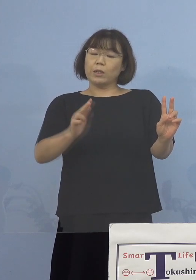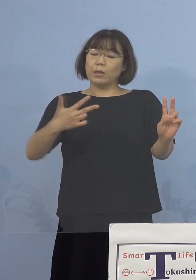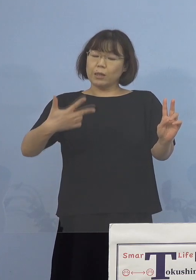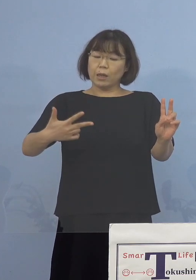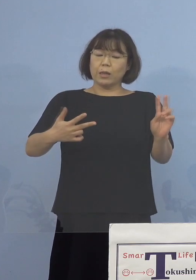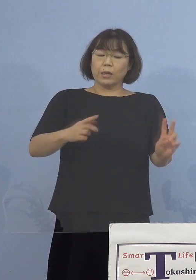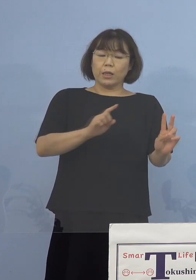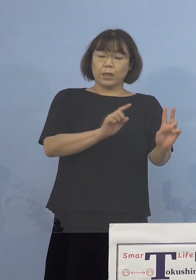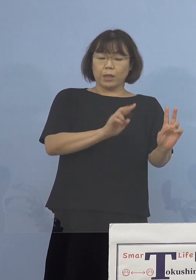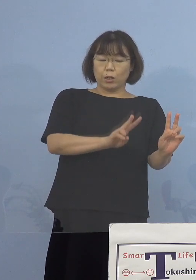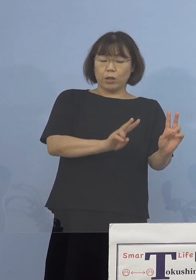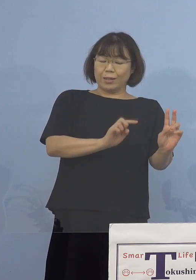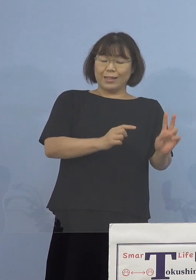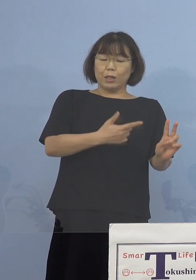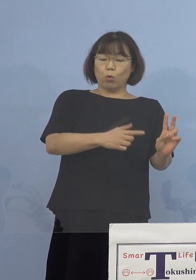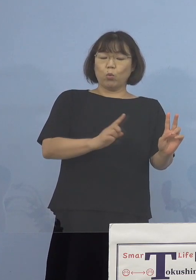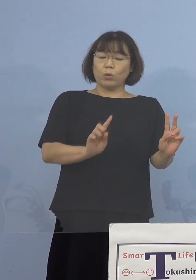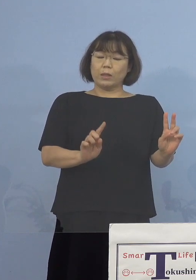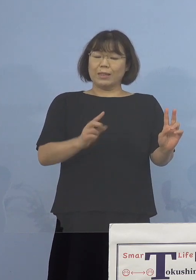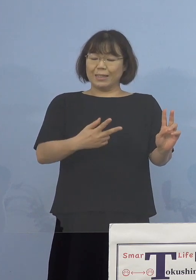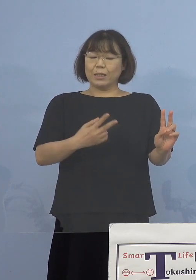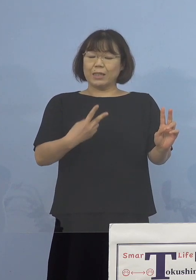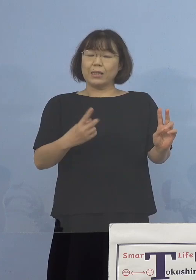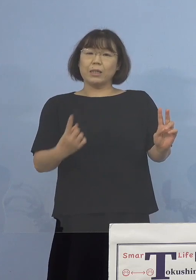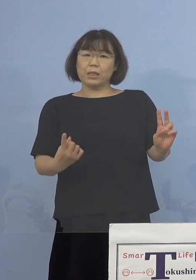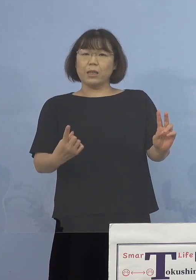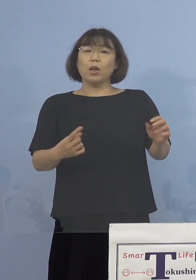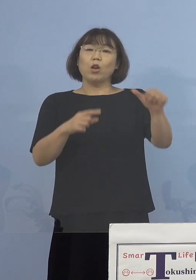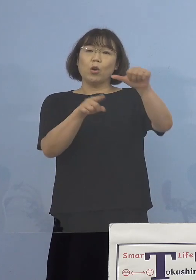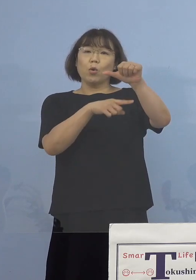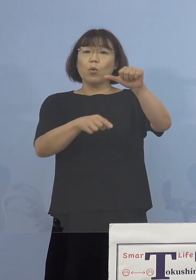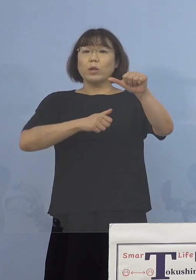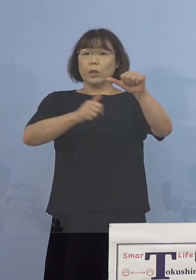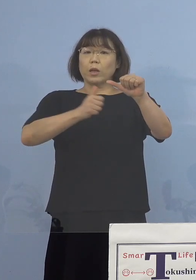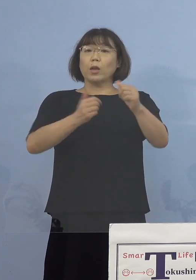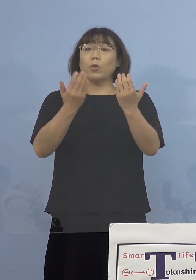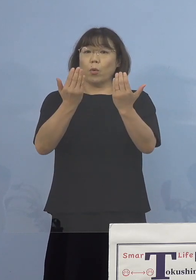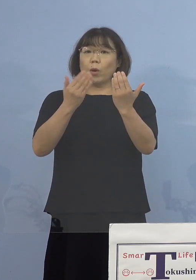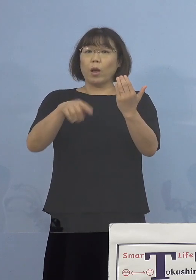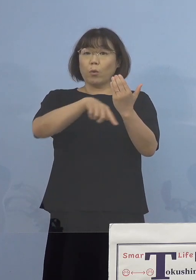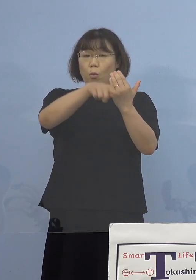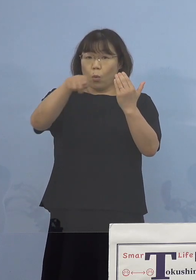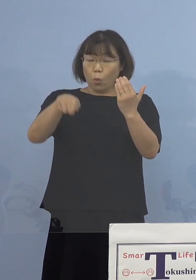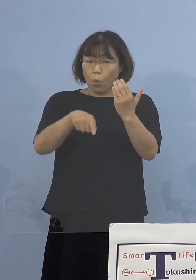5名の方が通われている学校については ９月１日まで臨時休業として